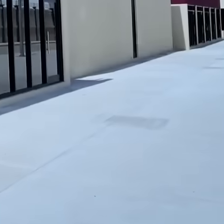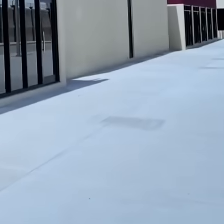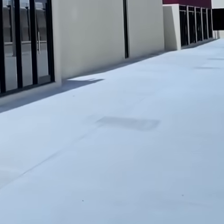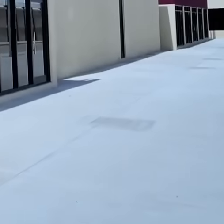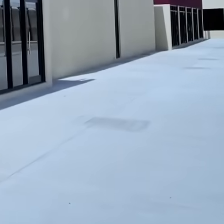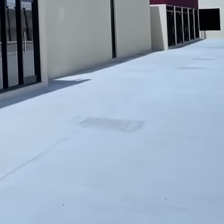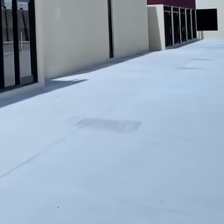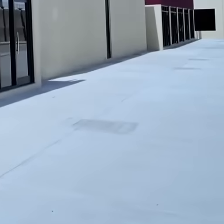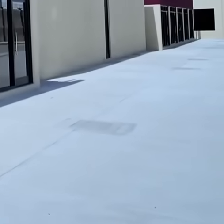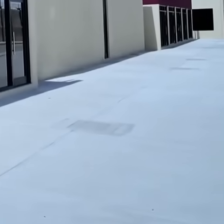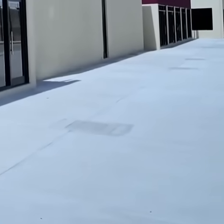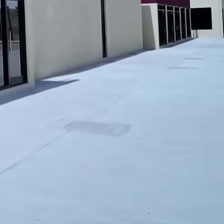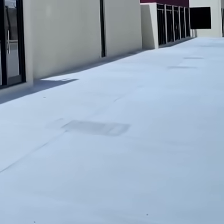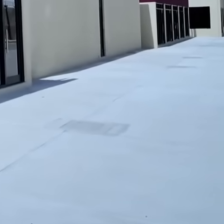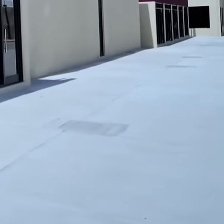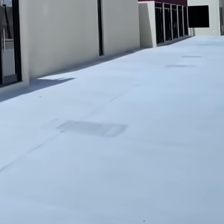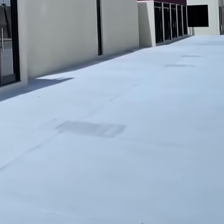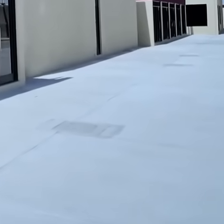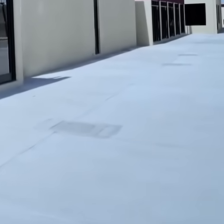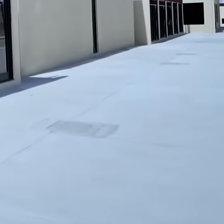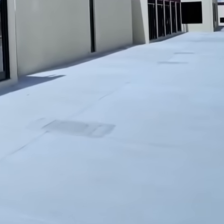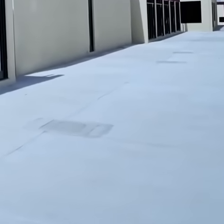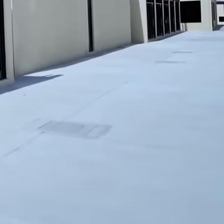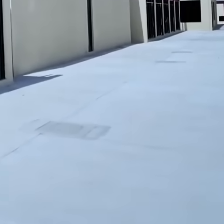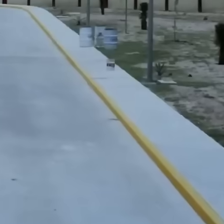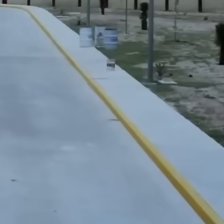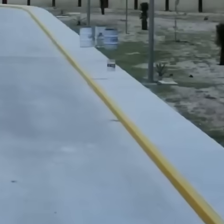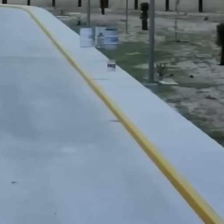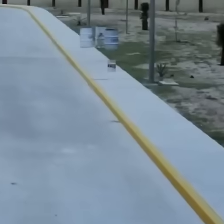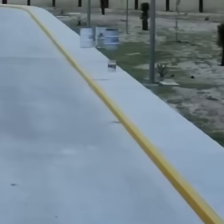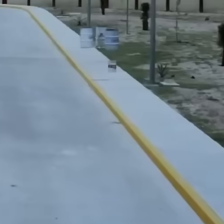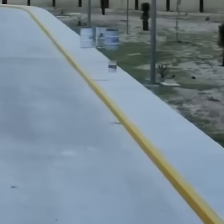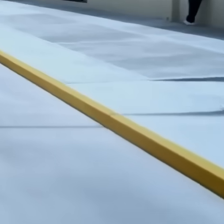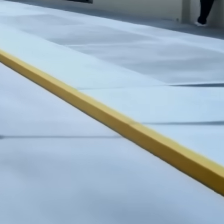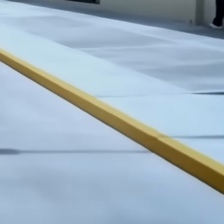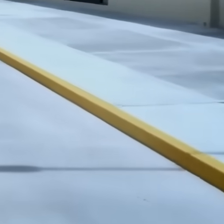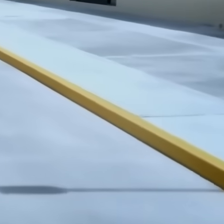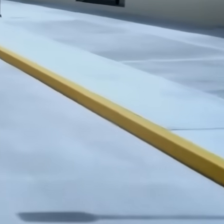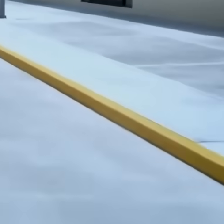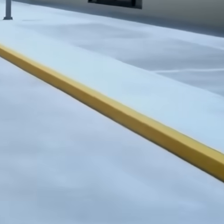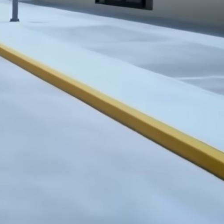El área comercial de la ANAM incluye una sucursal bancaria, 10 locales, una cafetería,